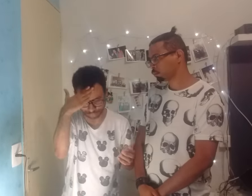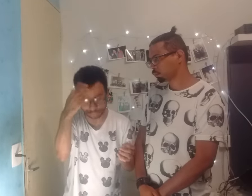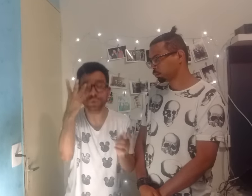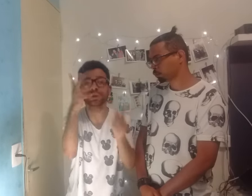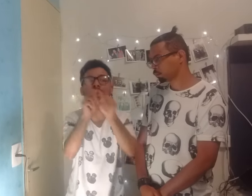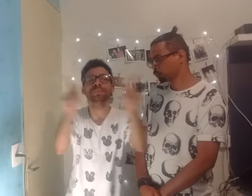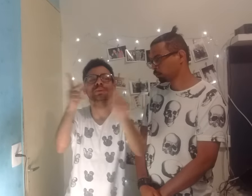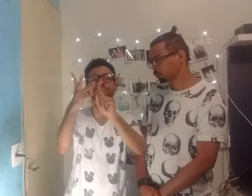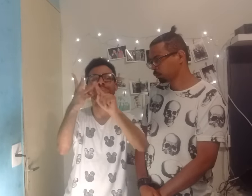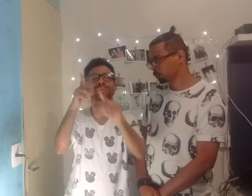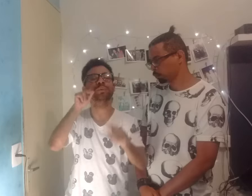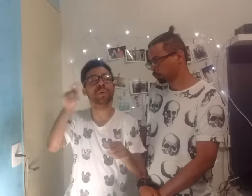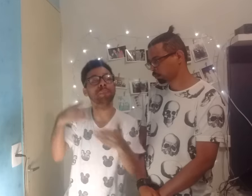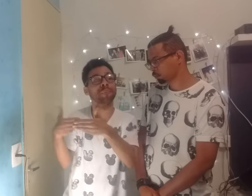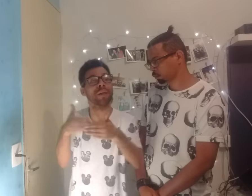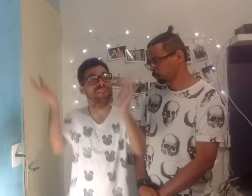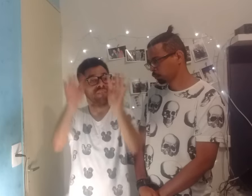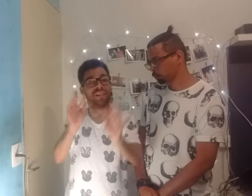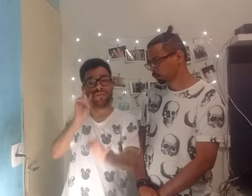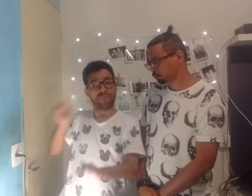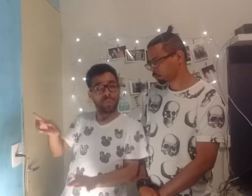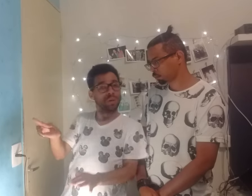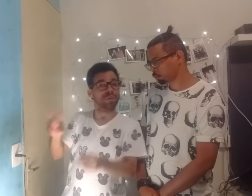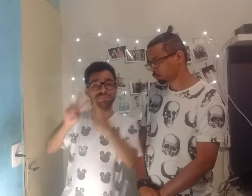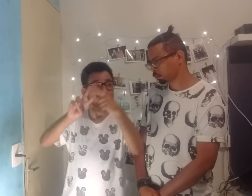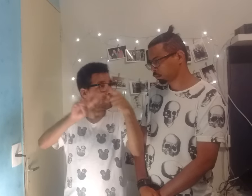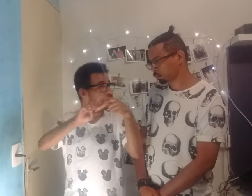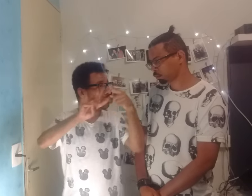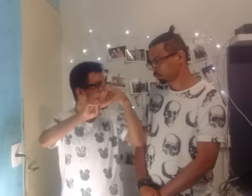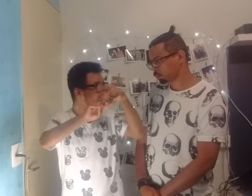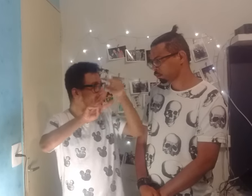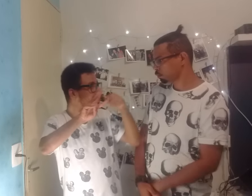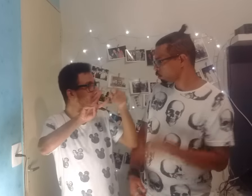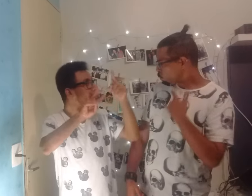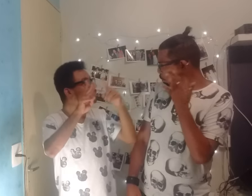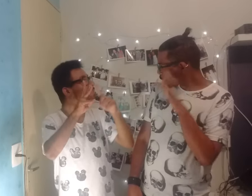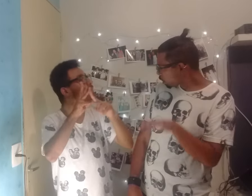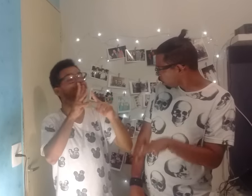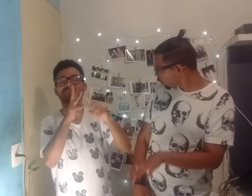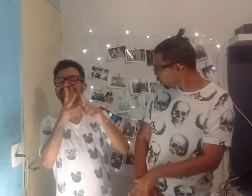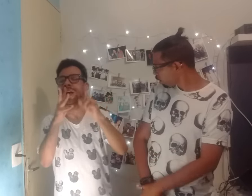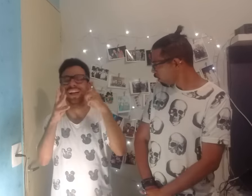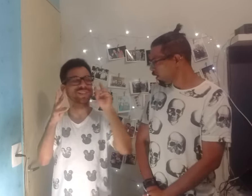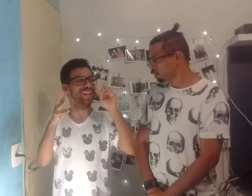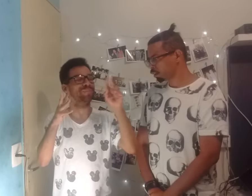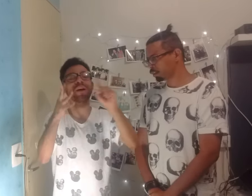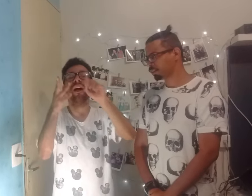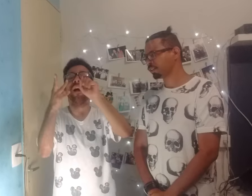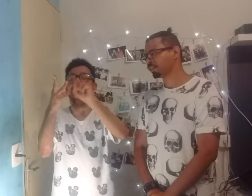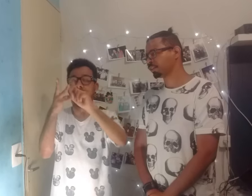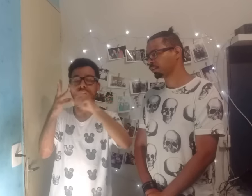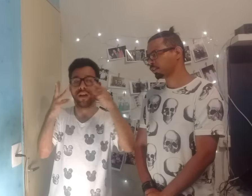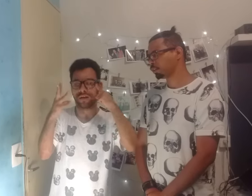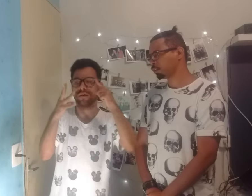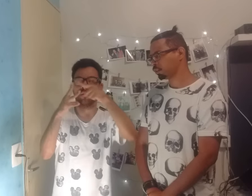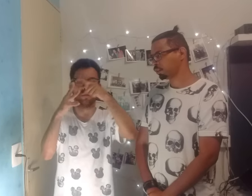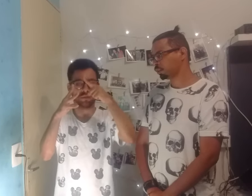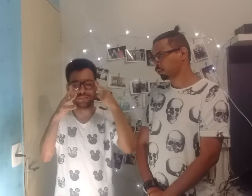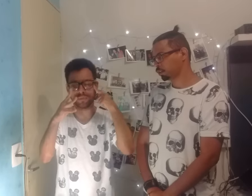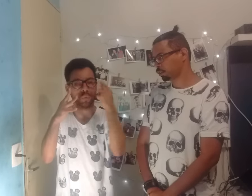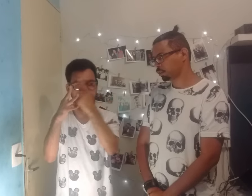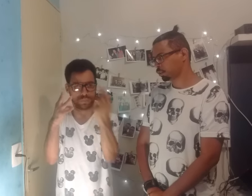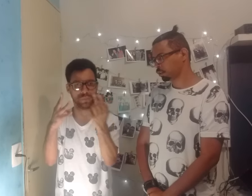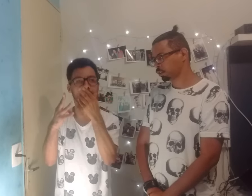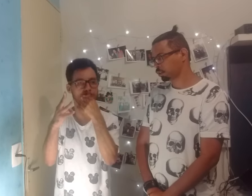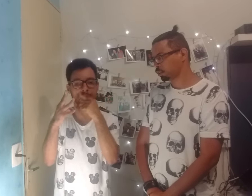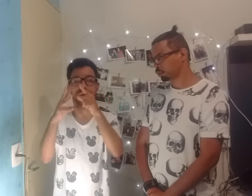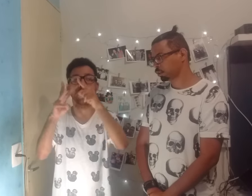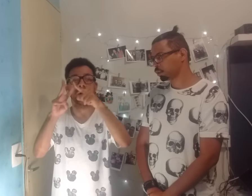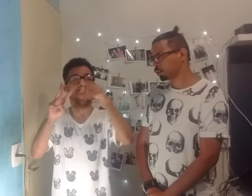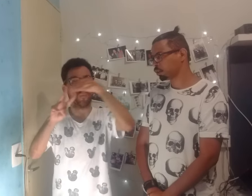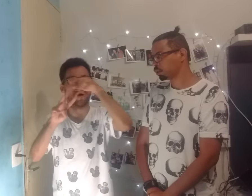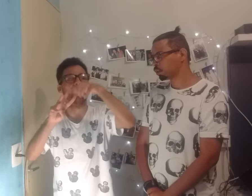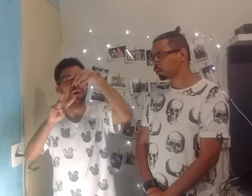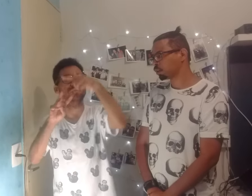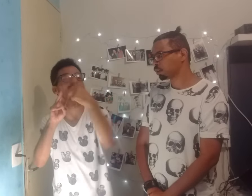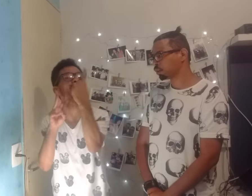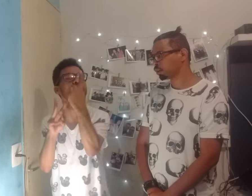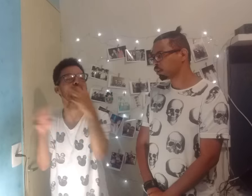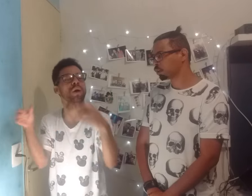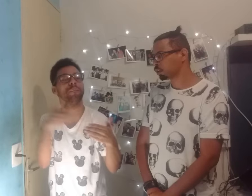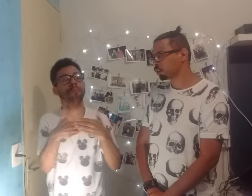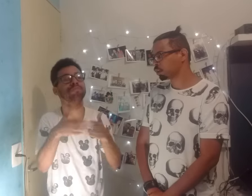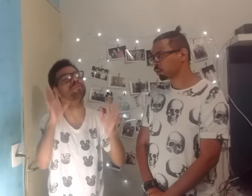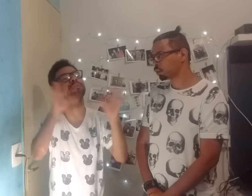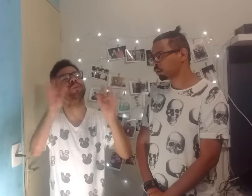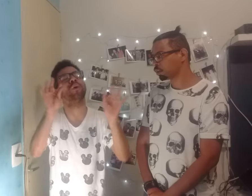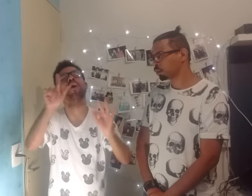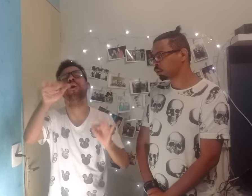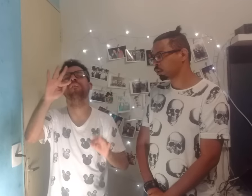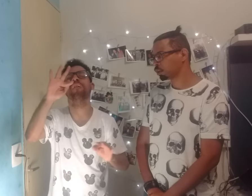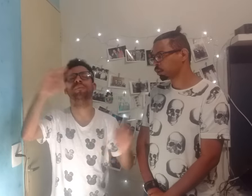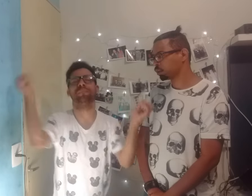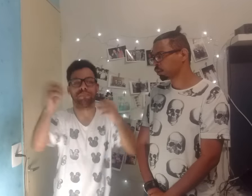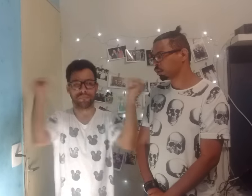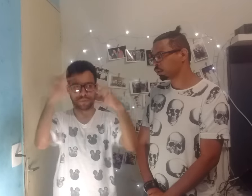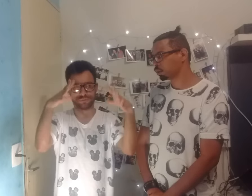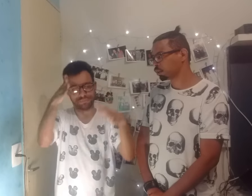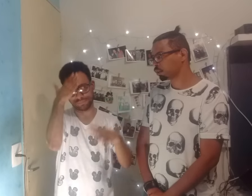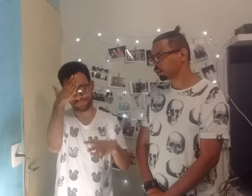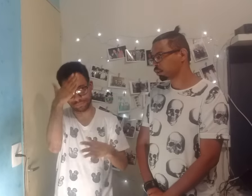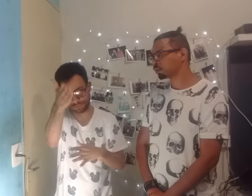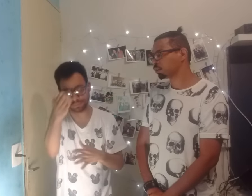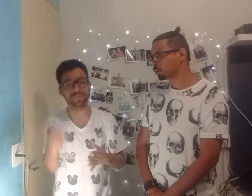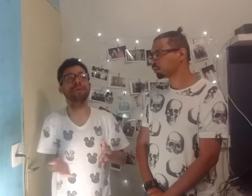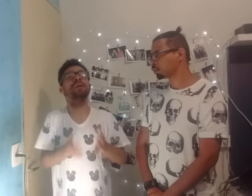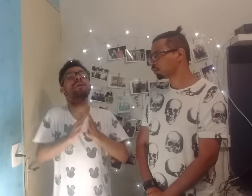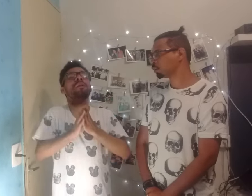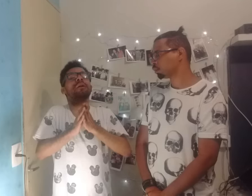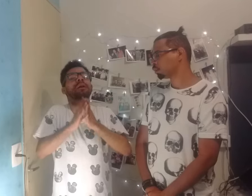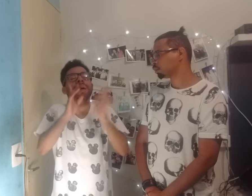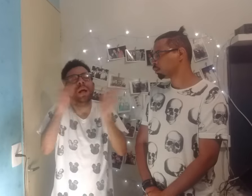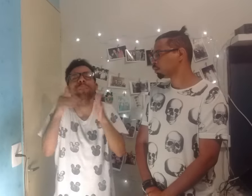trigêmeos 3 meninos , dois carro e um menino boneca froze..